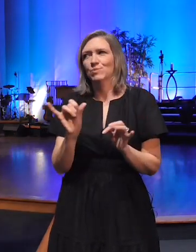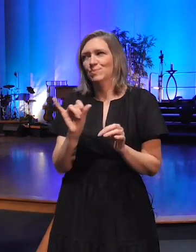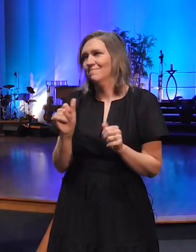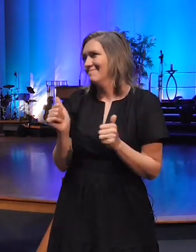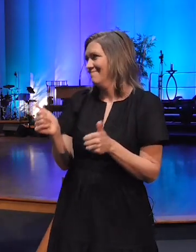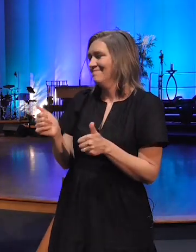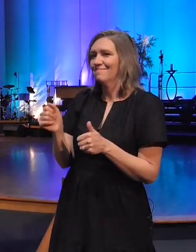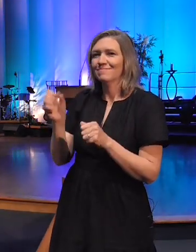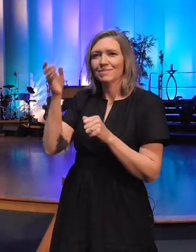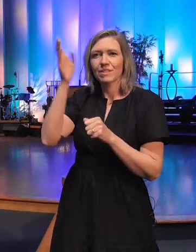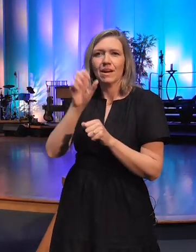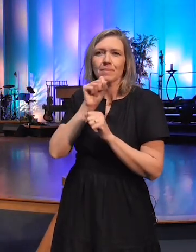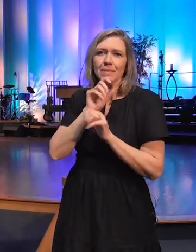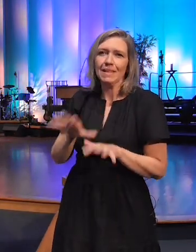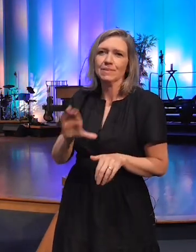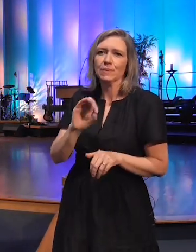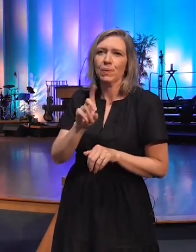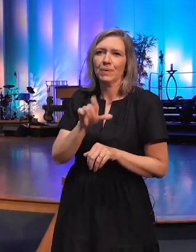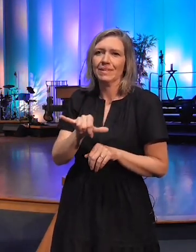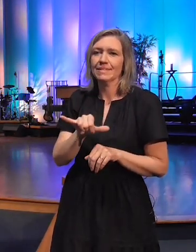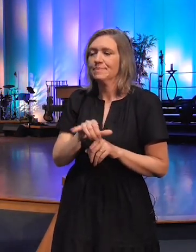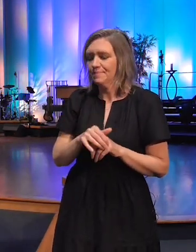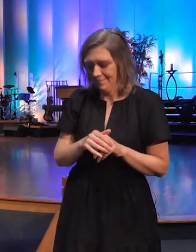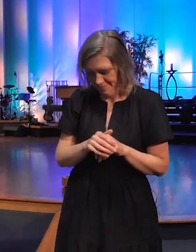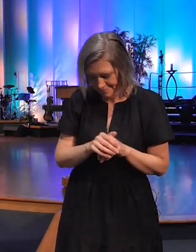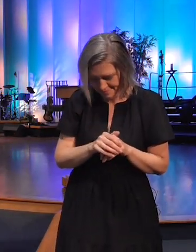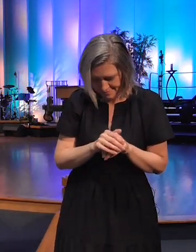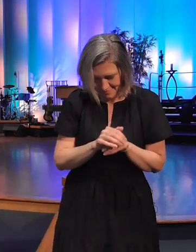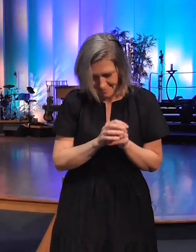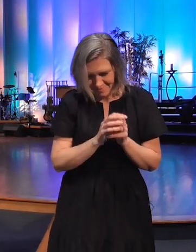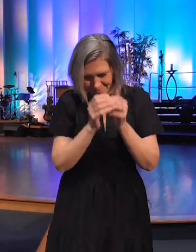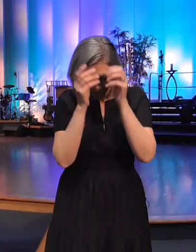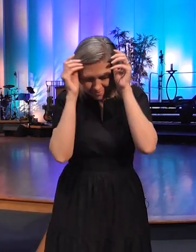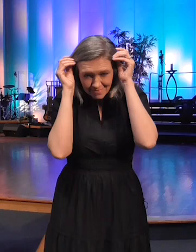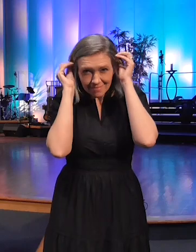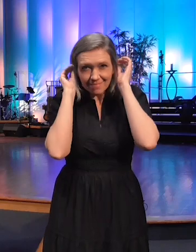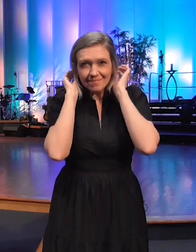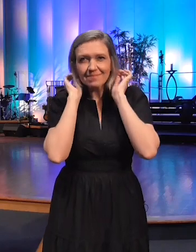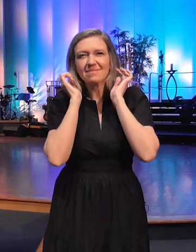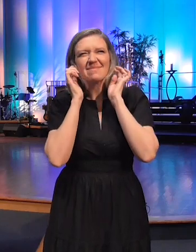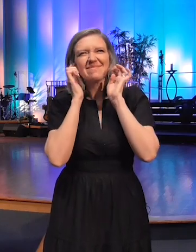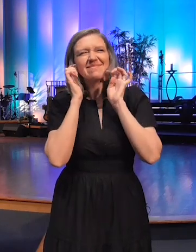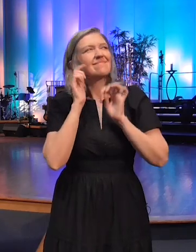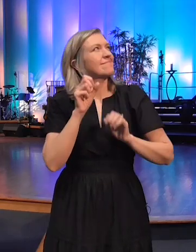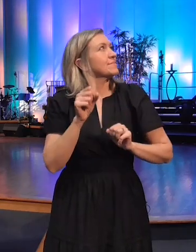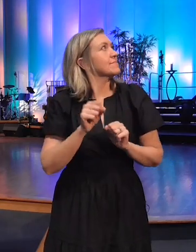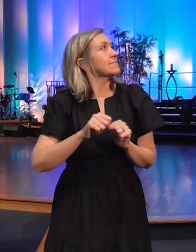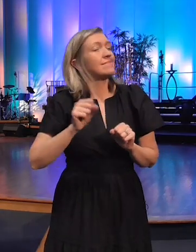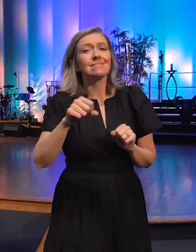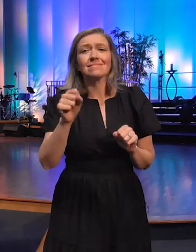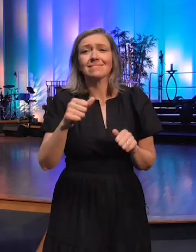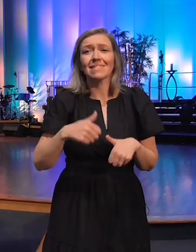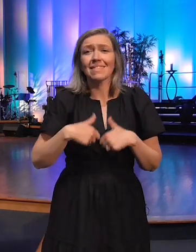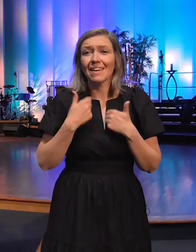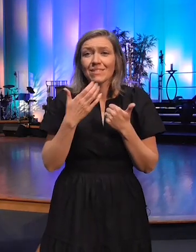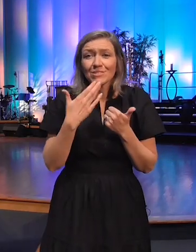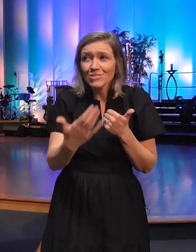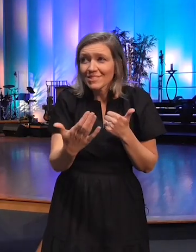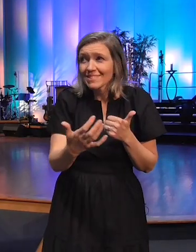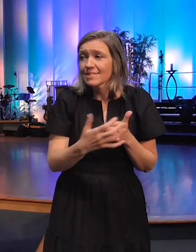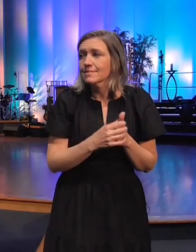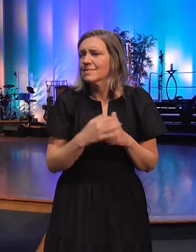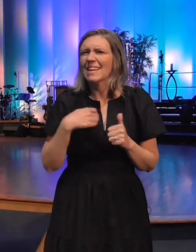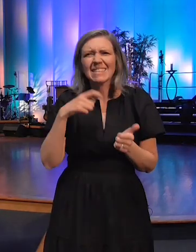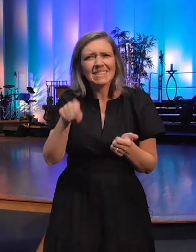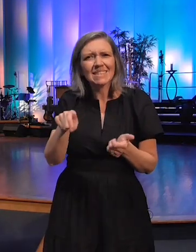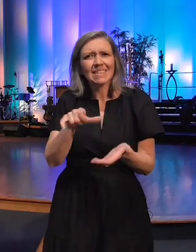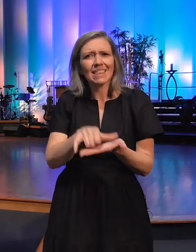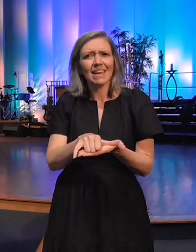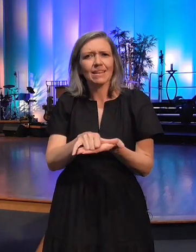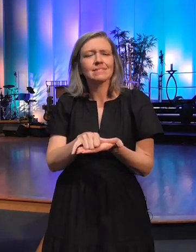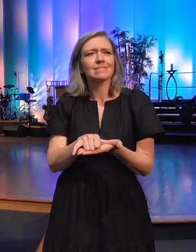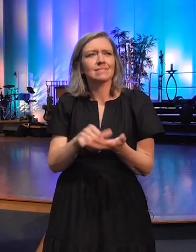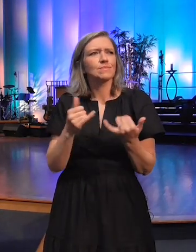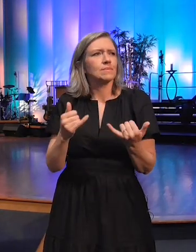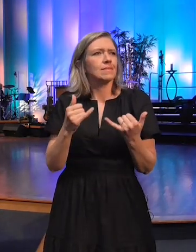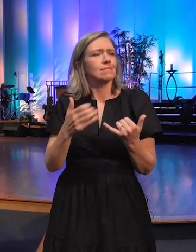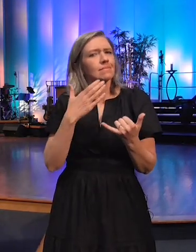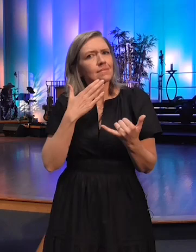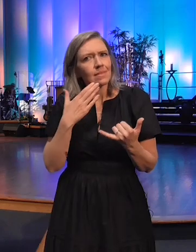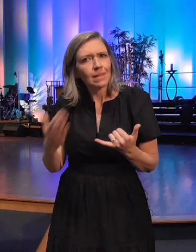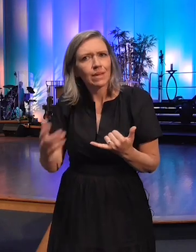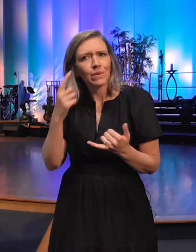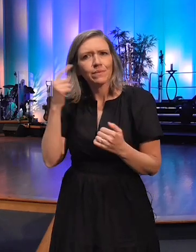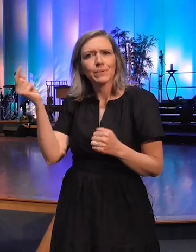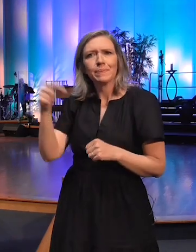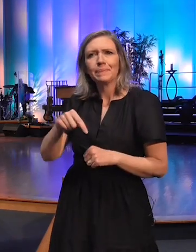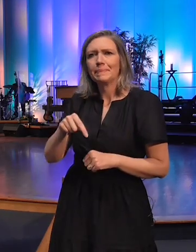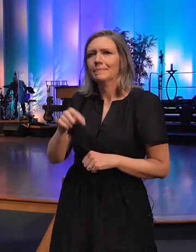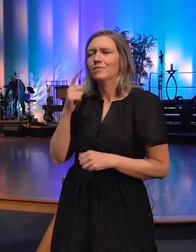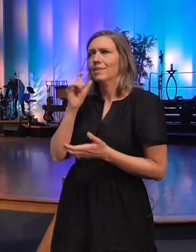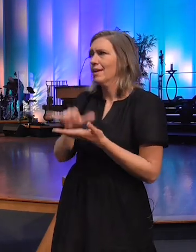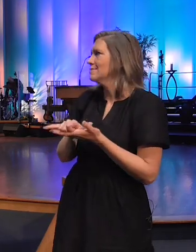te bendiga sí, la vida es buena, necesitaba eso hoy, gracias por estar aquí, está bien,